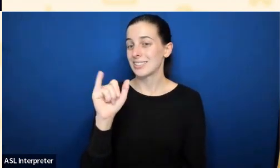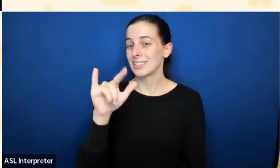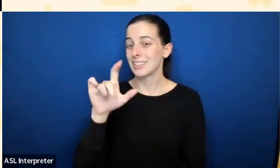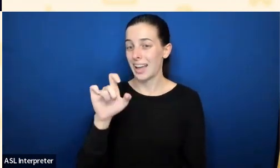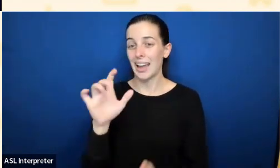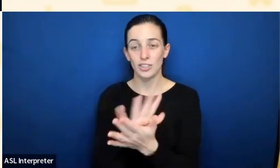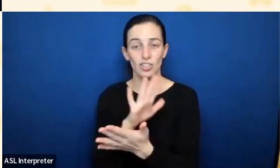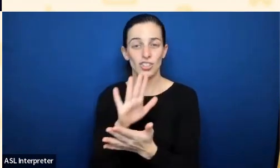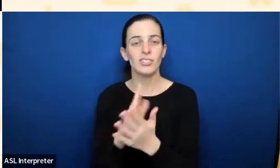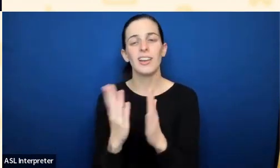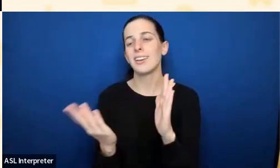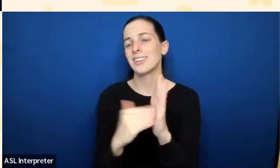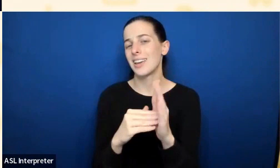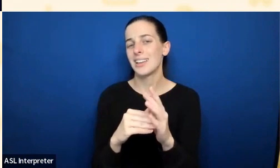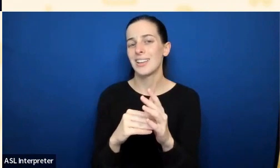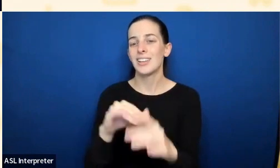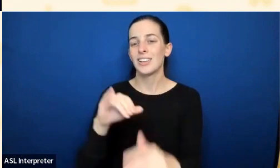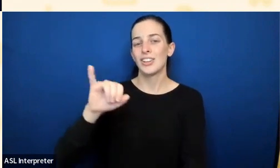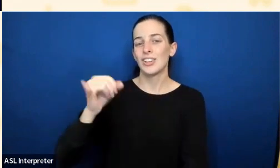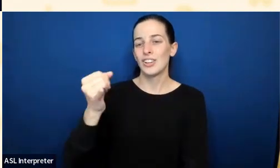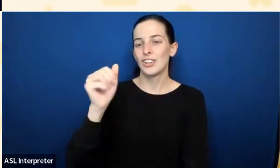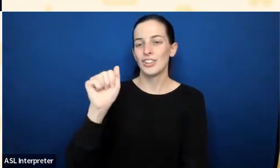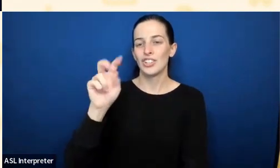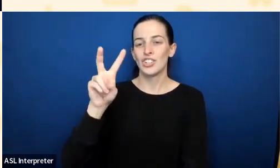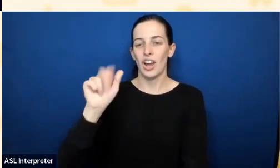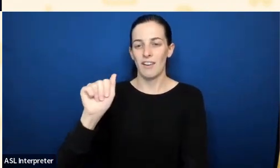El JavaScript es realmente donde vamos a divertirnos un poco más con él.